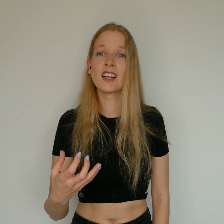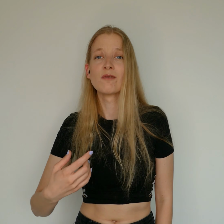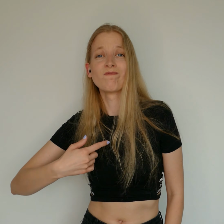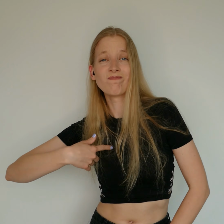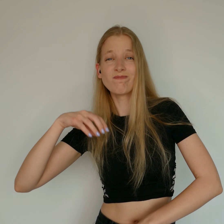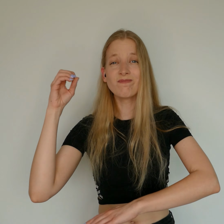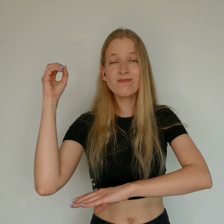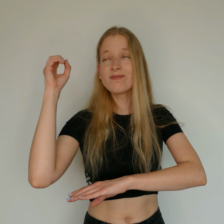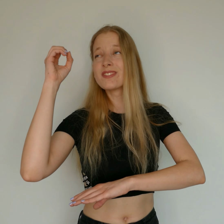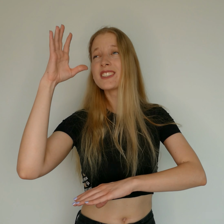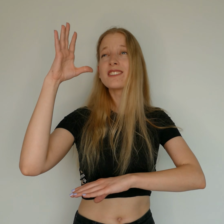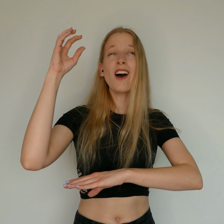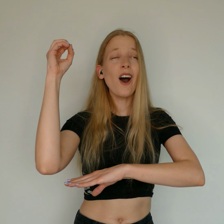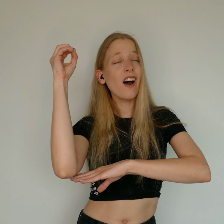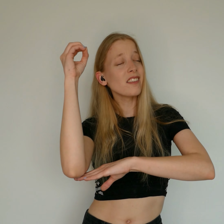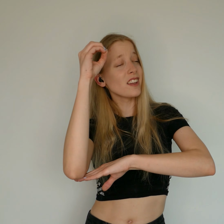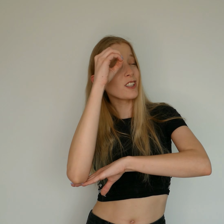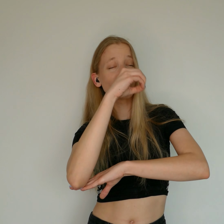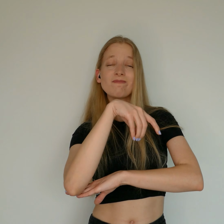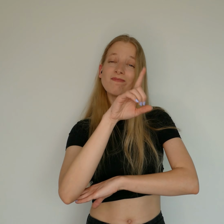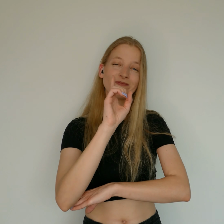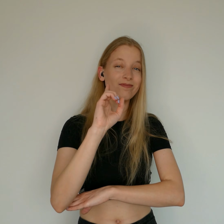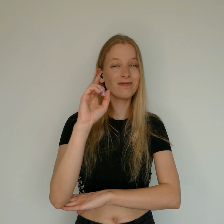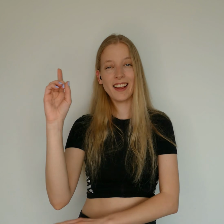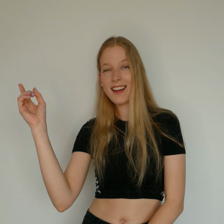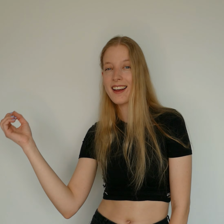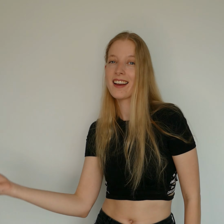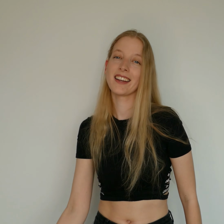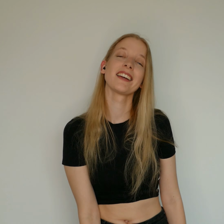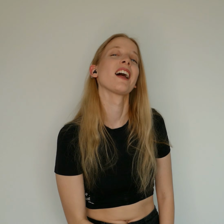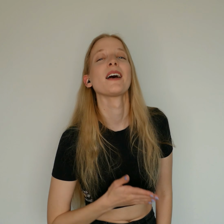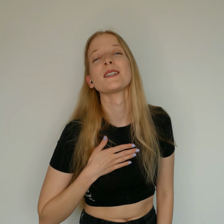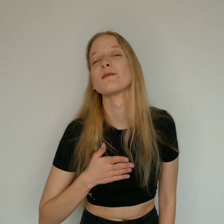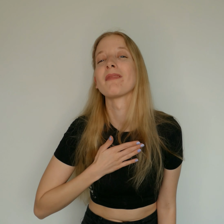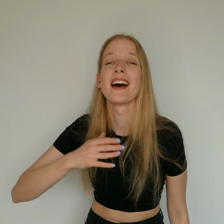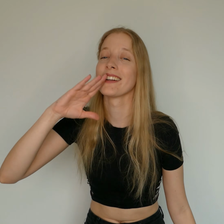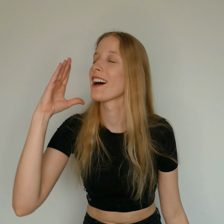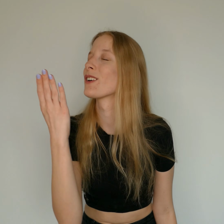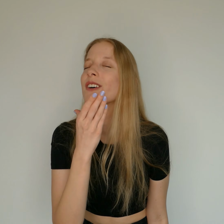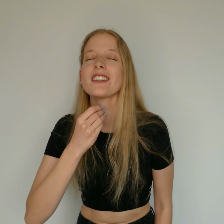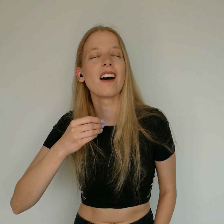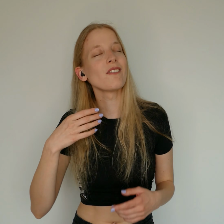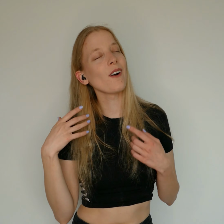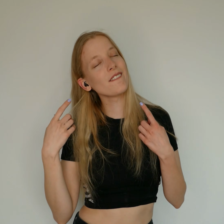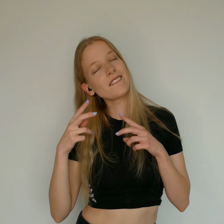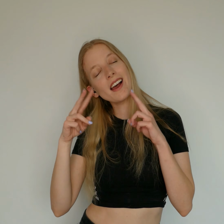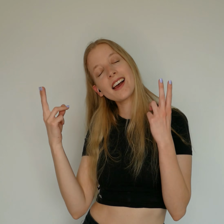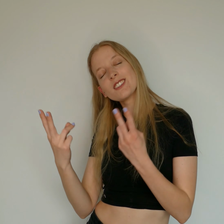Ich ließ die Sonne nie untergehen In meiner wundervollen Welt